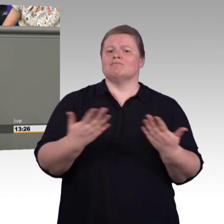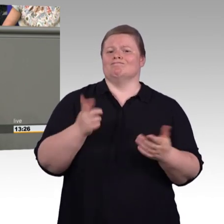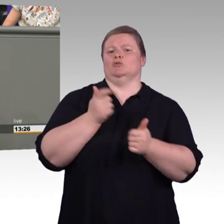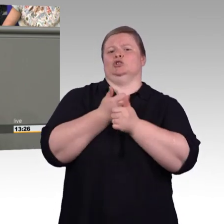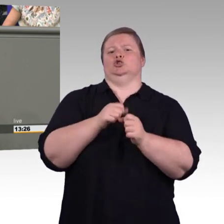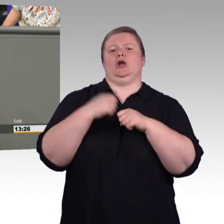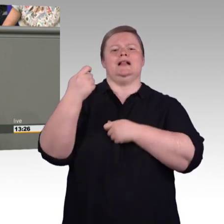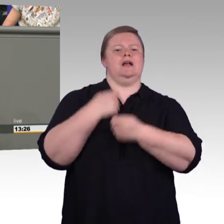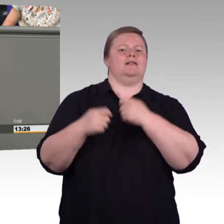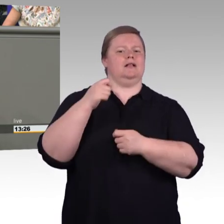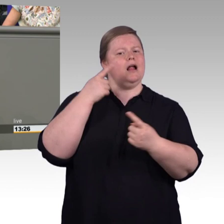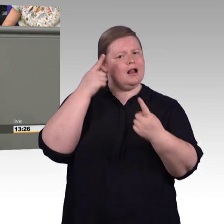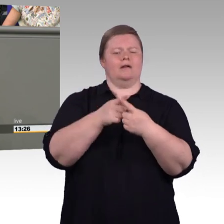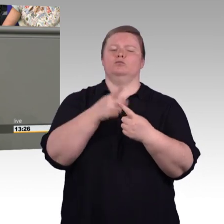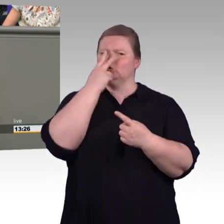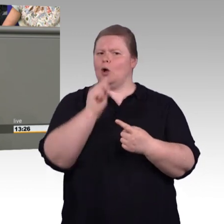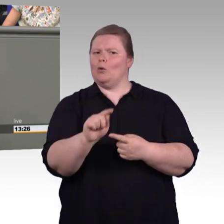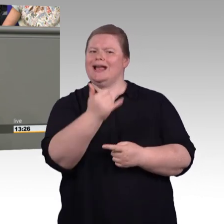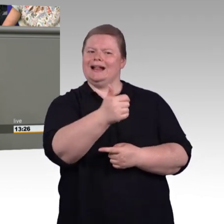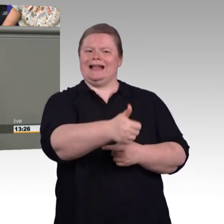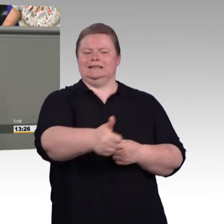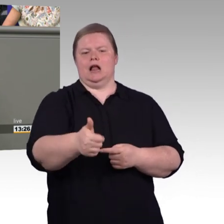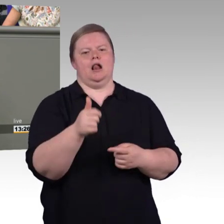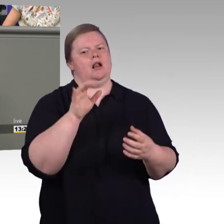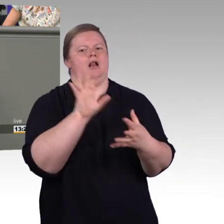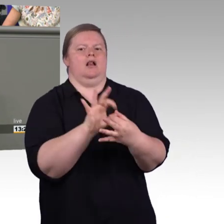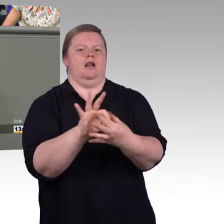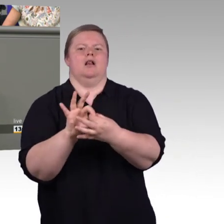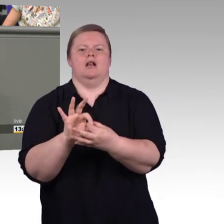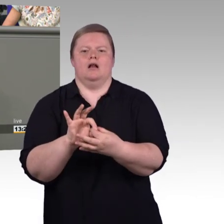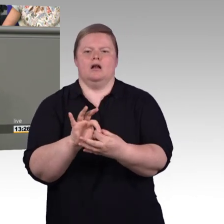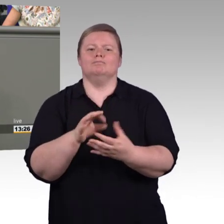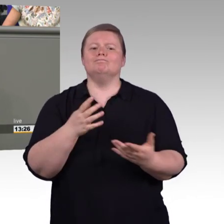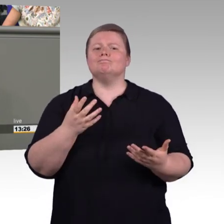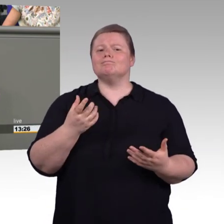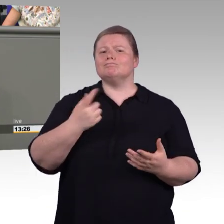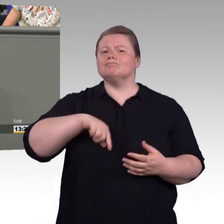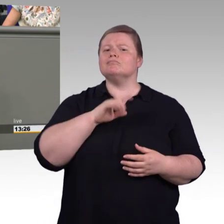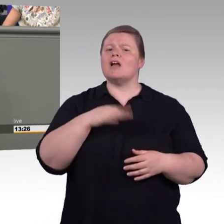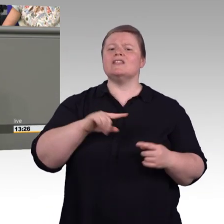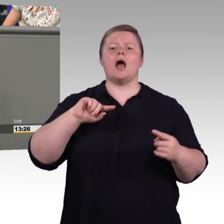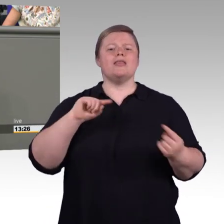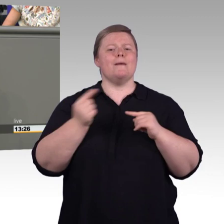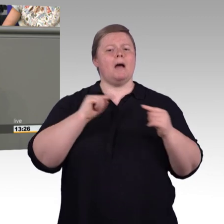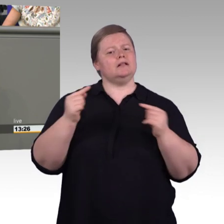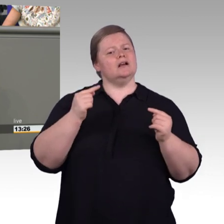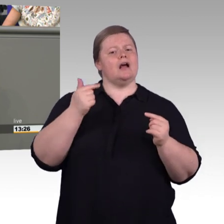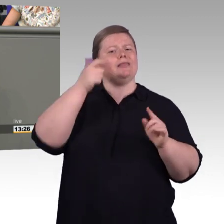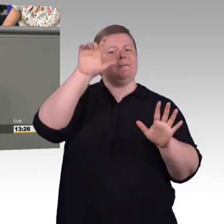diese Werte dann erhöht und mit Aufmerksamkeit bedacht werden. Damit nämlich die Verankerung von Kinderrechten